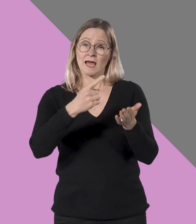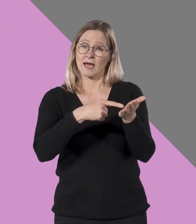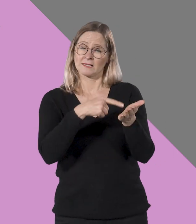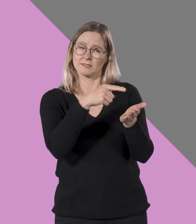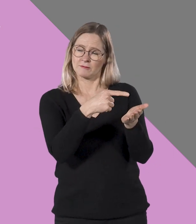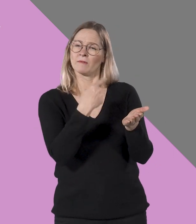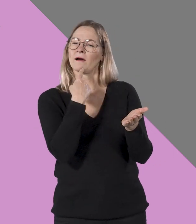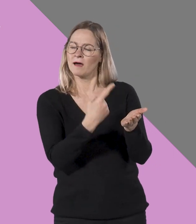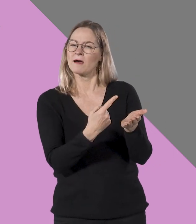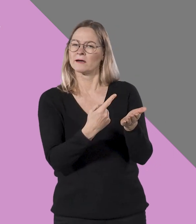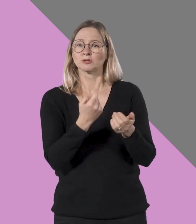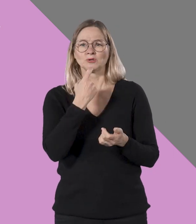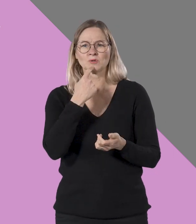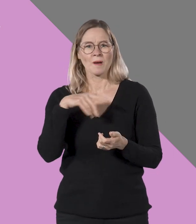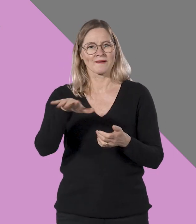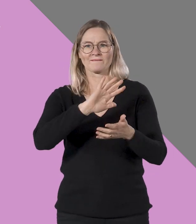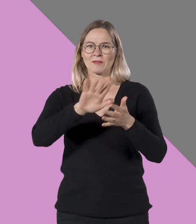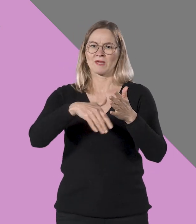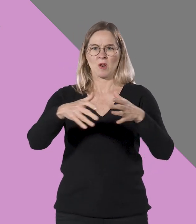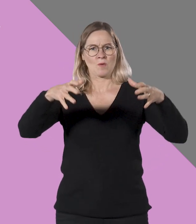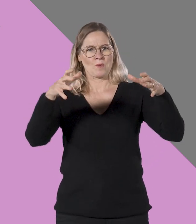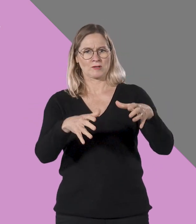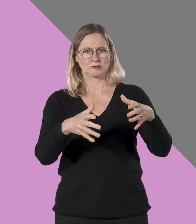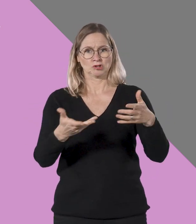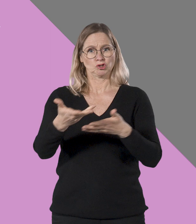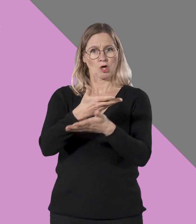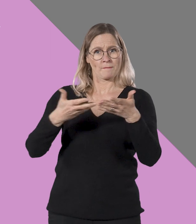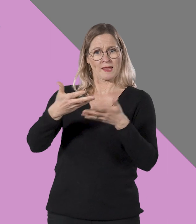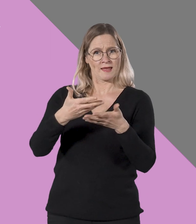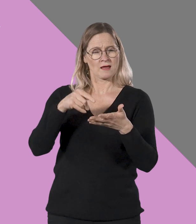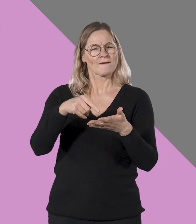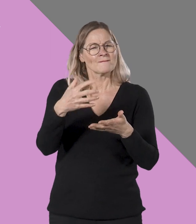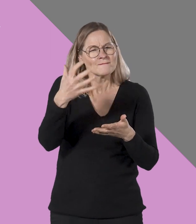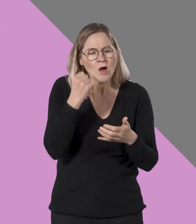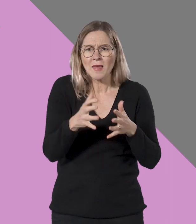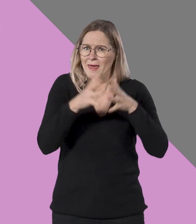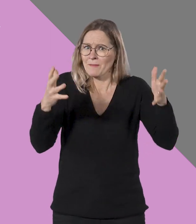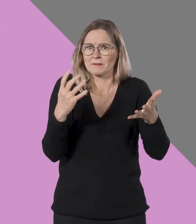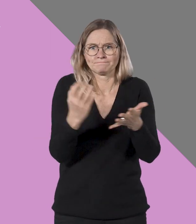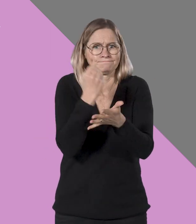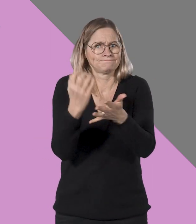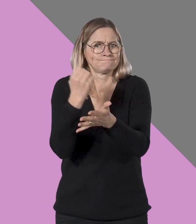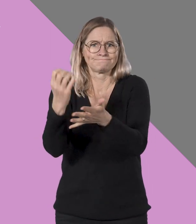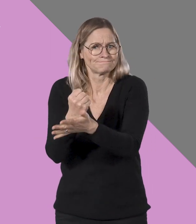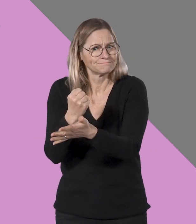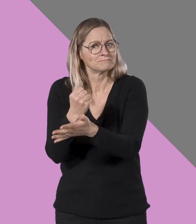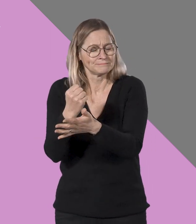Haastattelun mukaan Suomen viittomakielisessä yhteisössä - somea voitaisiin hyöyntää enemmänkin.